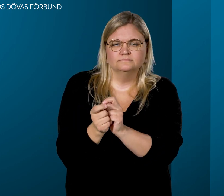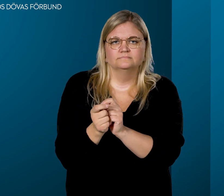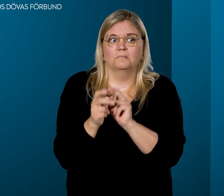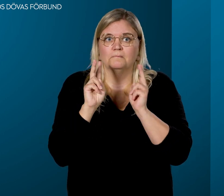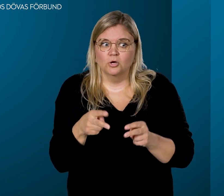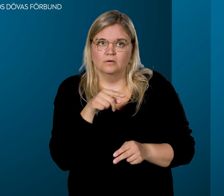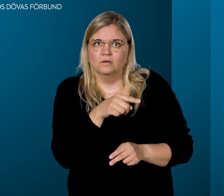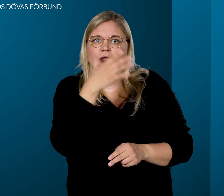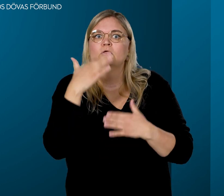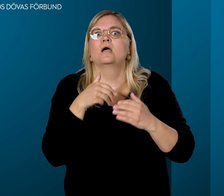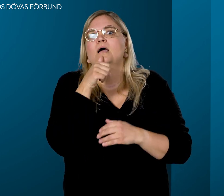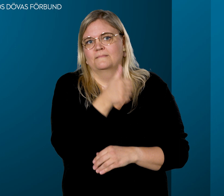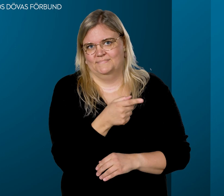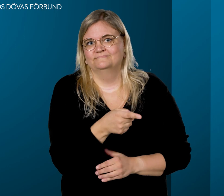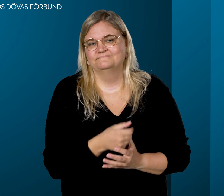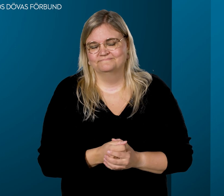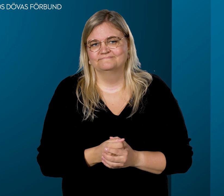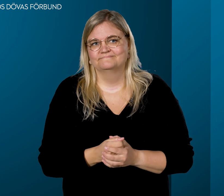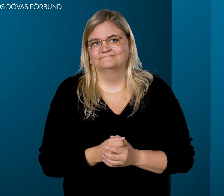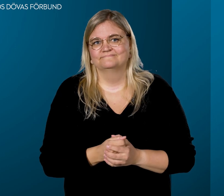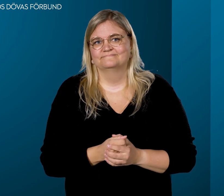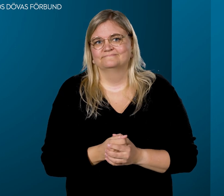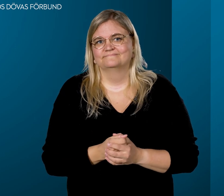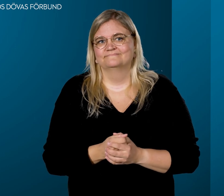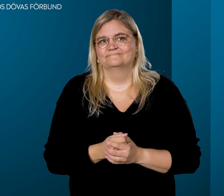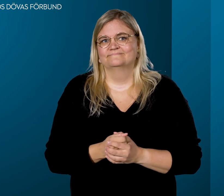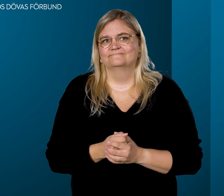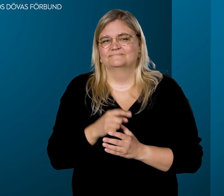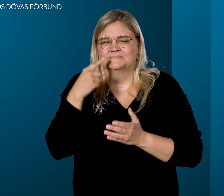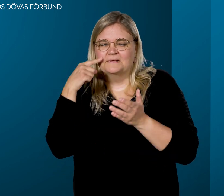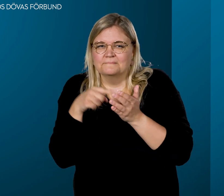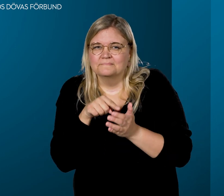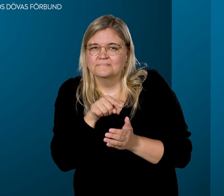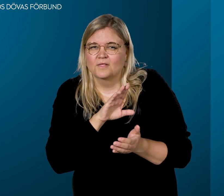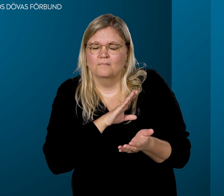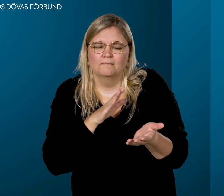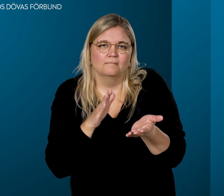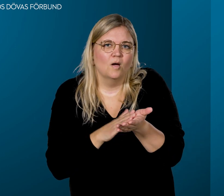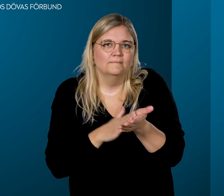och det är redan möjligt att anmäla sig bland annat till -